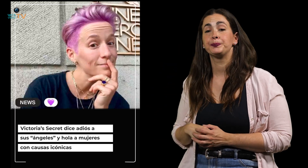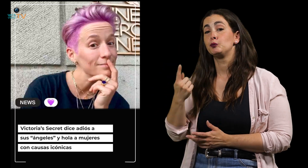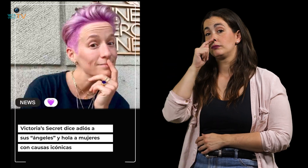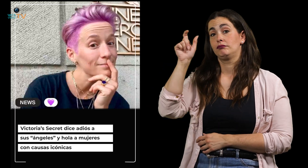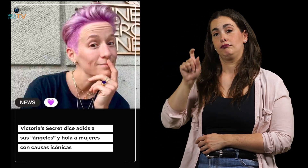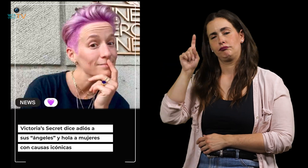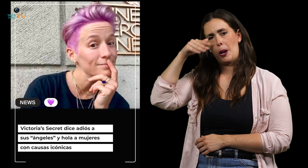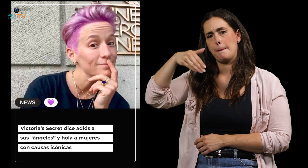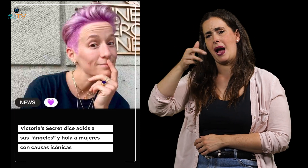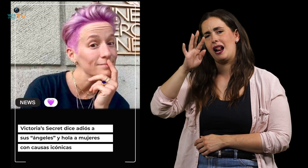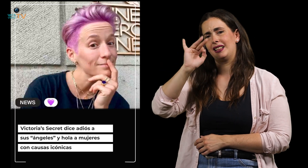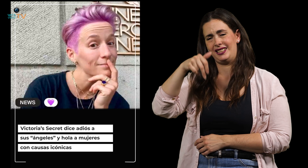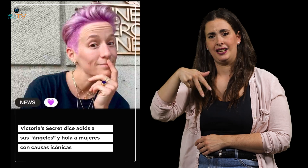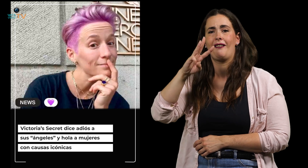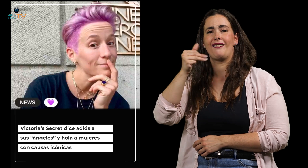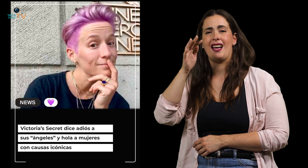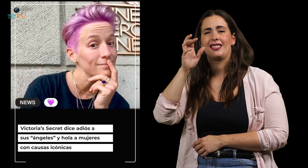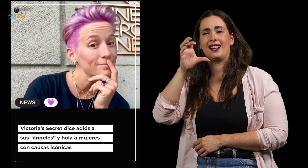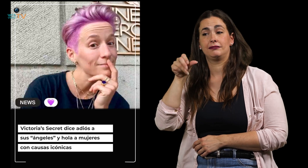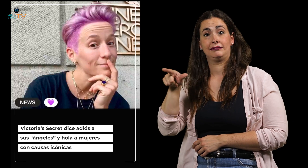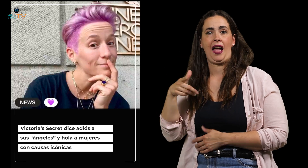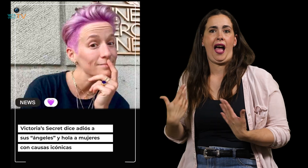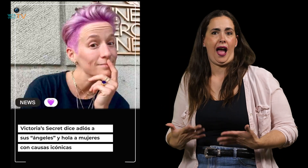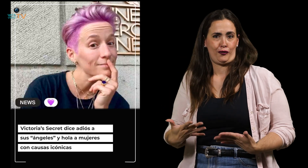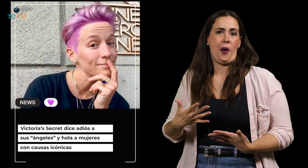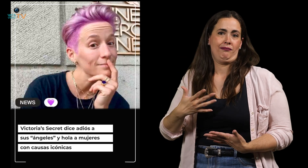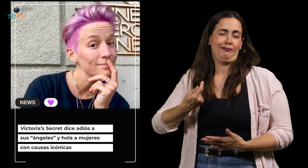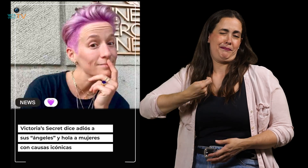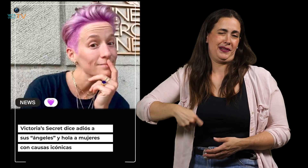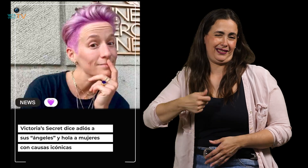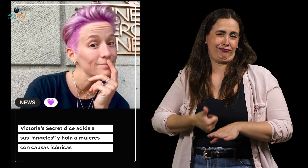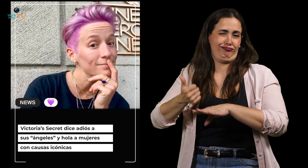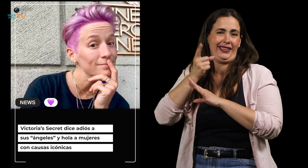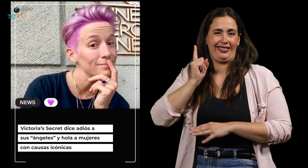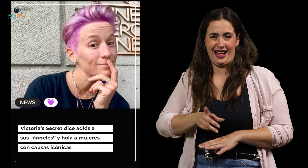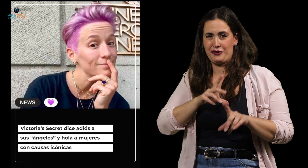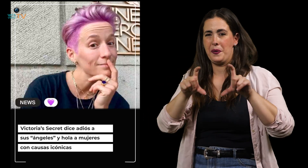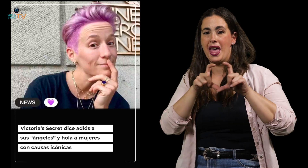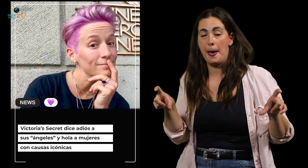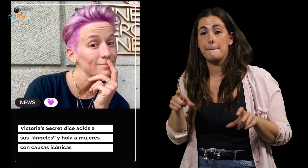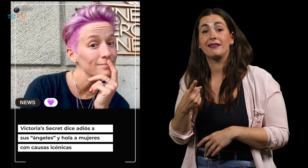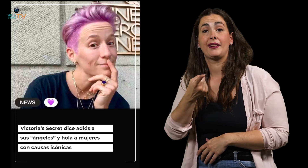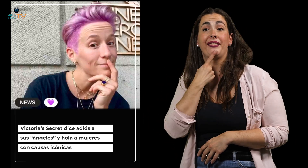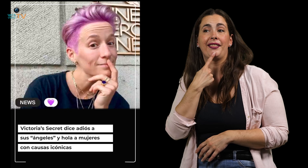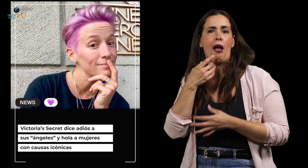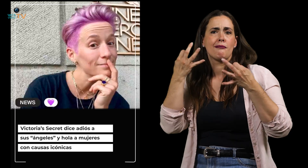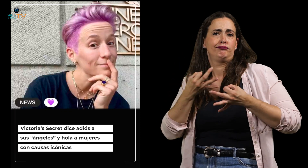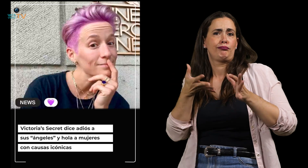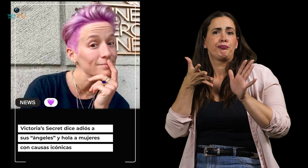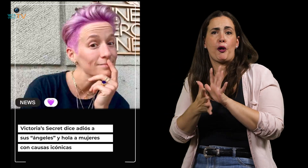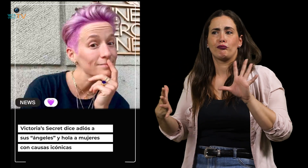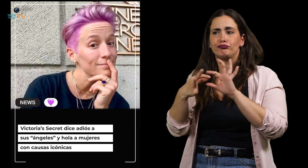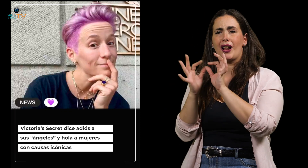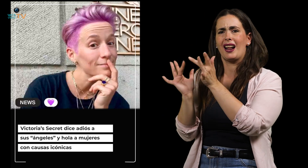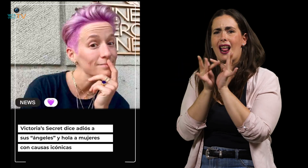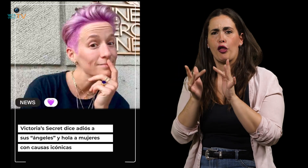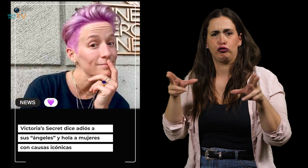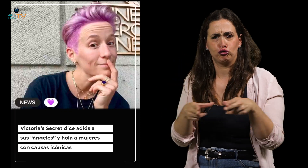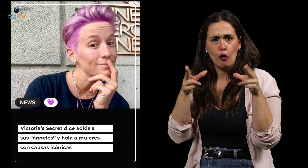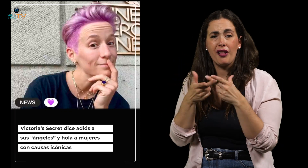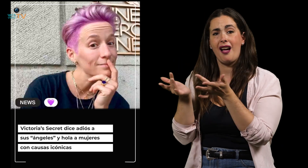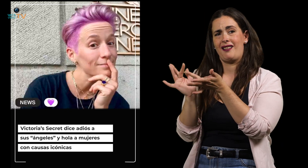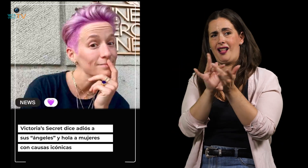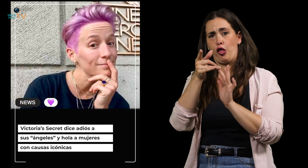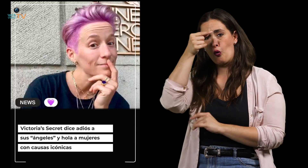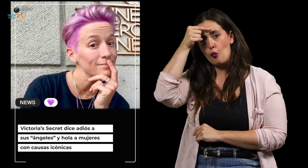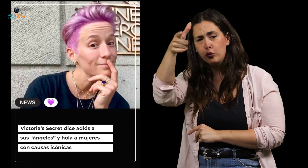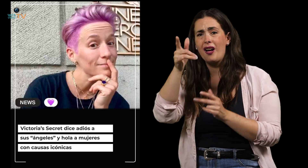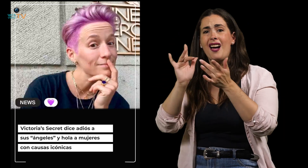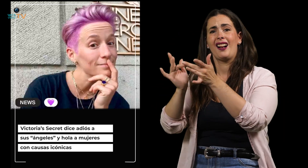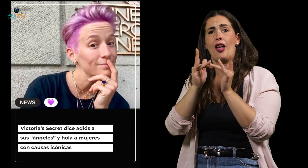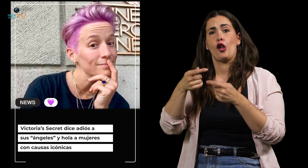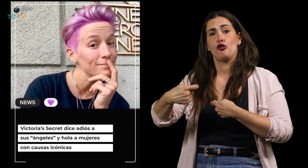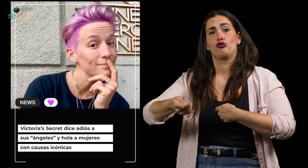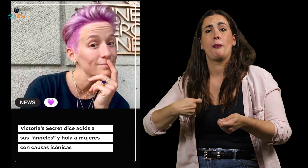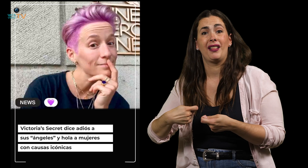El CEO Martin Waters dijo que 'Por medio de relaciones sociales, culturales y comerciales,